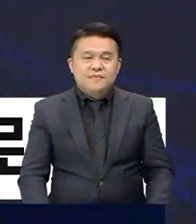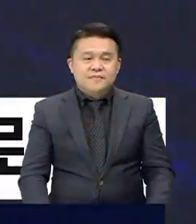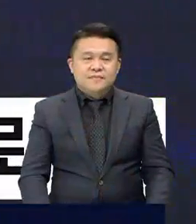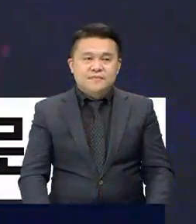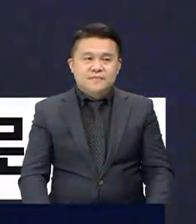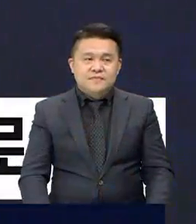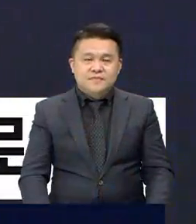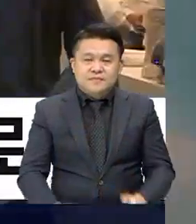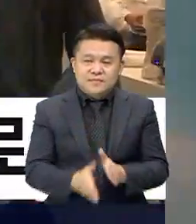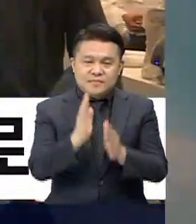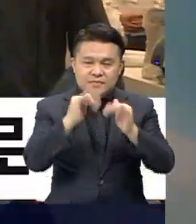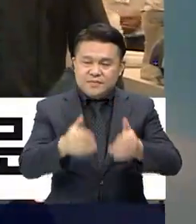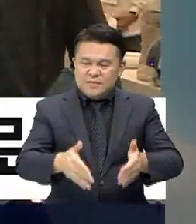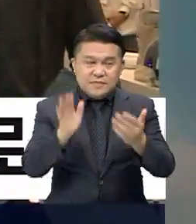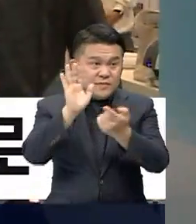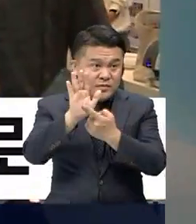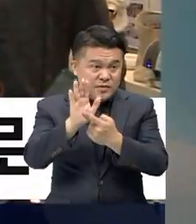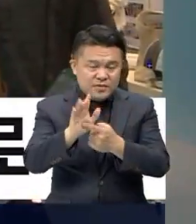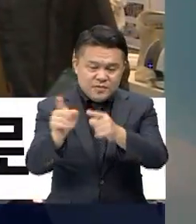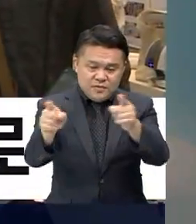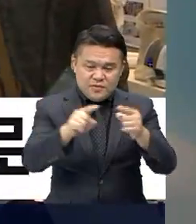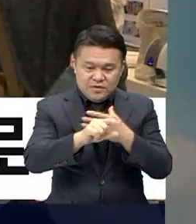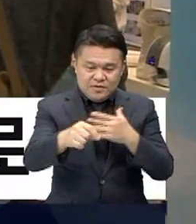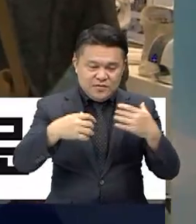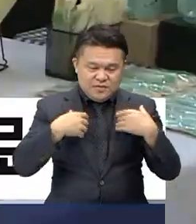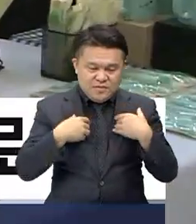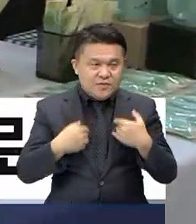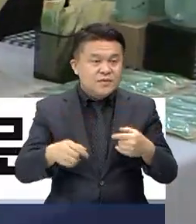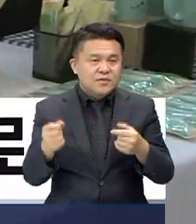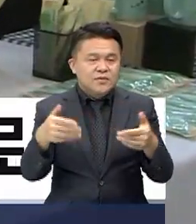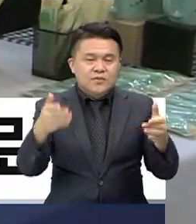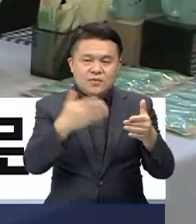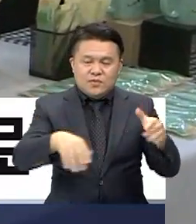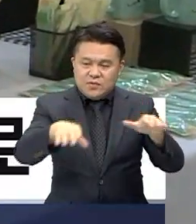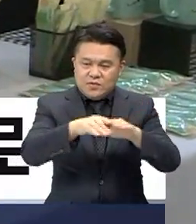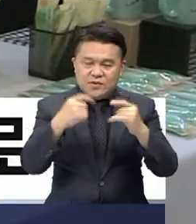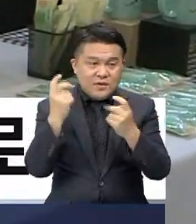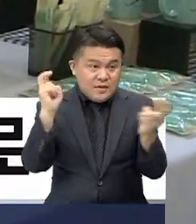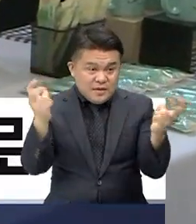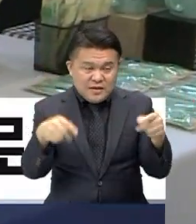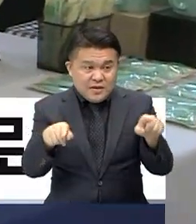도시재생박람회는 전국 지자체와 공공기관, 민간기업 등이 콘퍼런스와